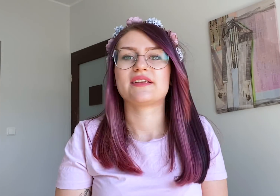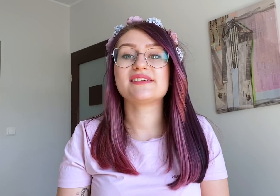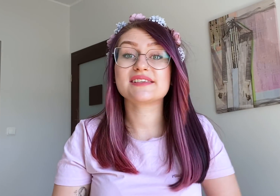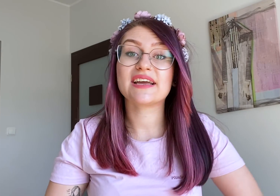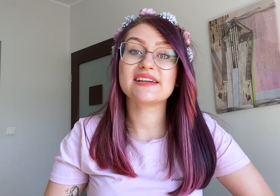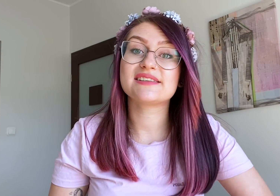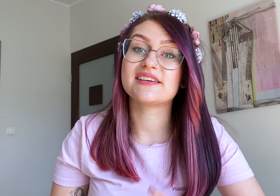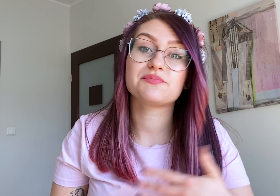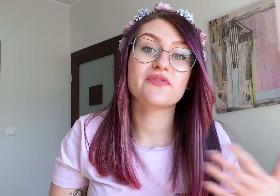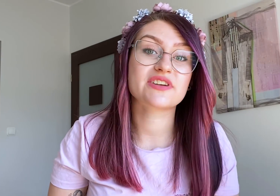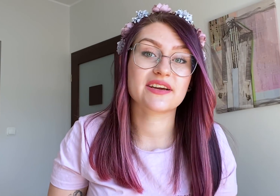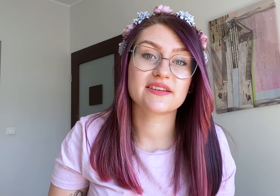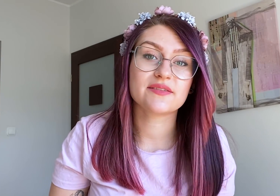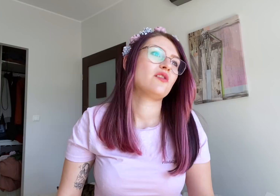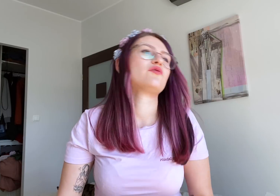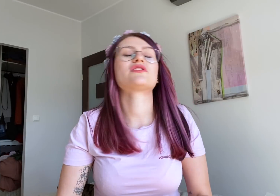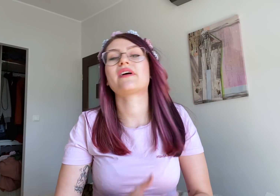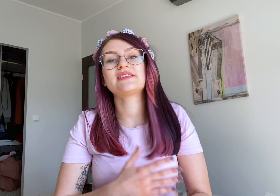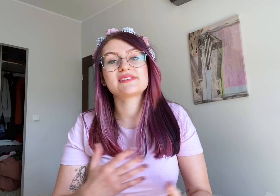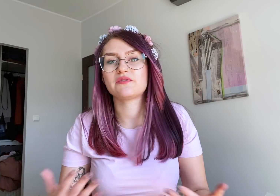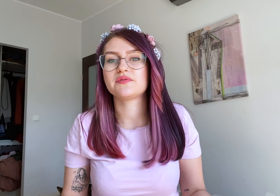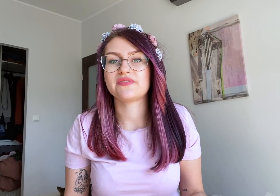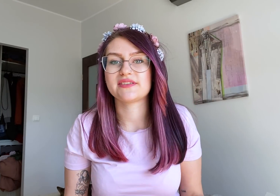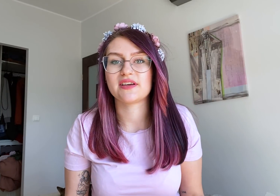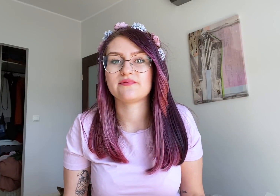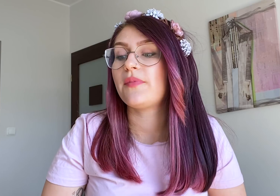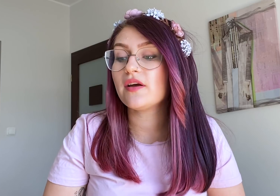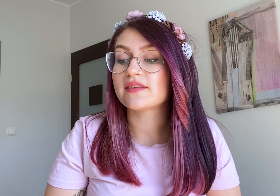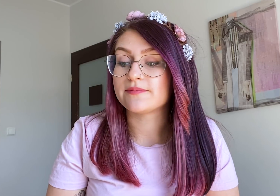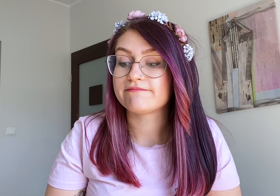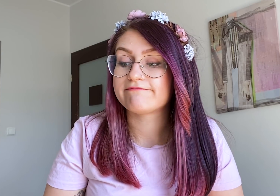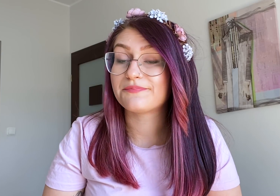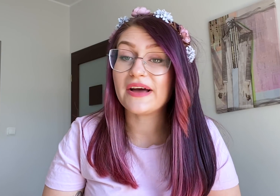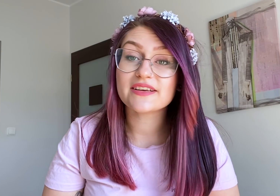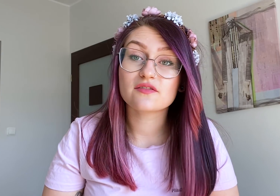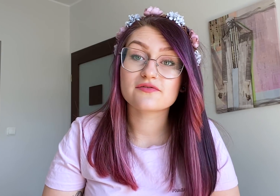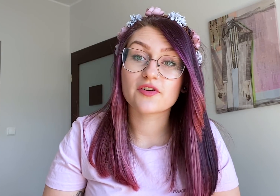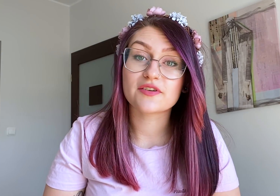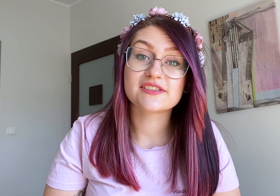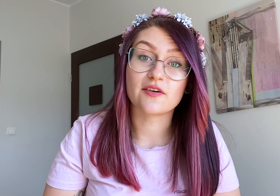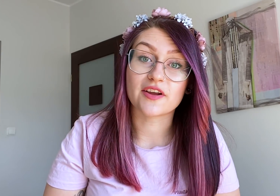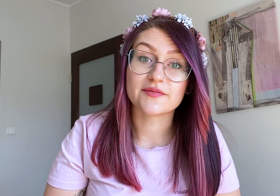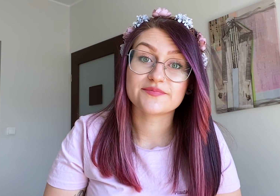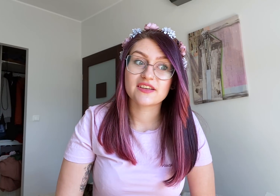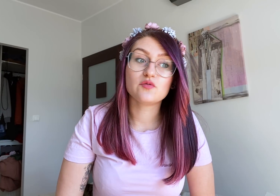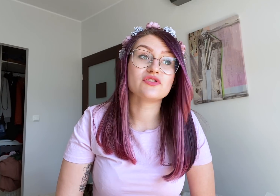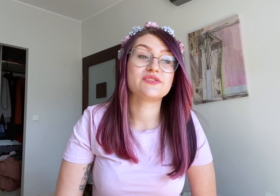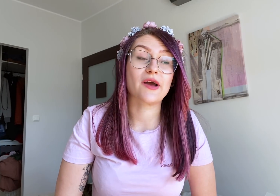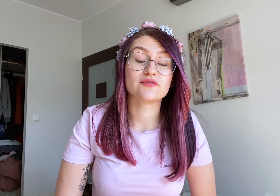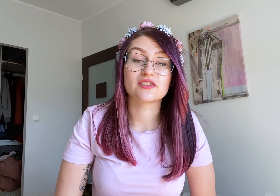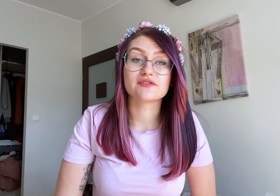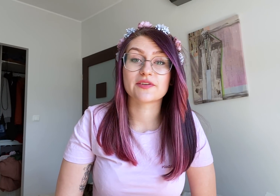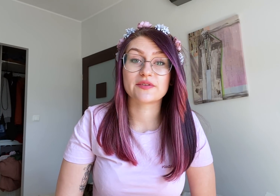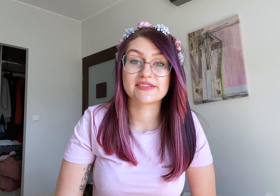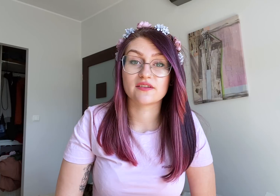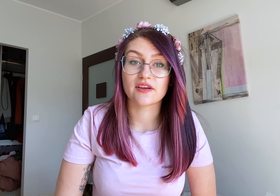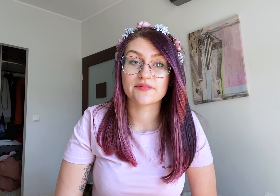Język angielski jest powszechny, używany na całym świecie. PJM ma taką swoją historię i Głusi mają taką swoją historię,